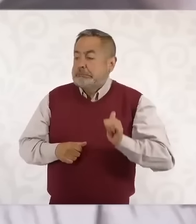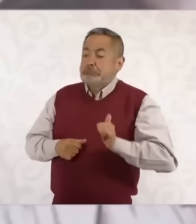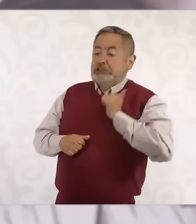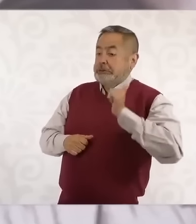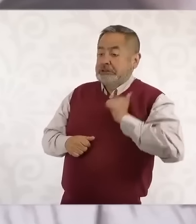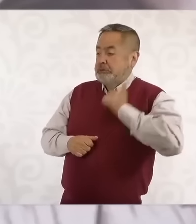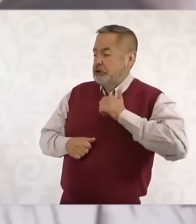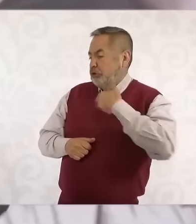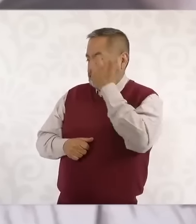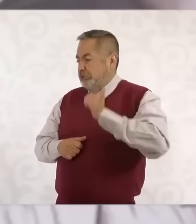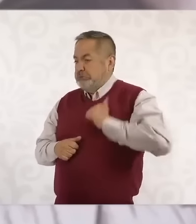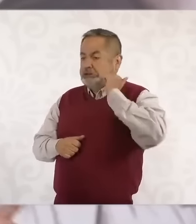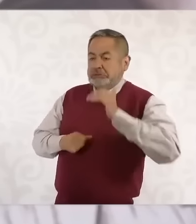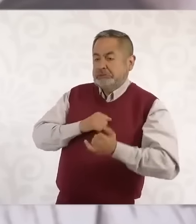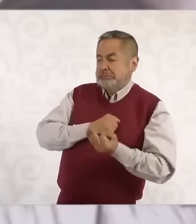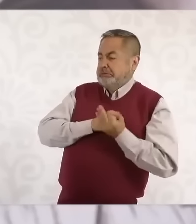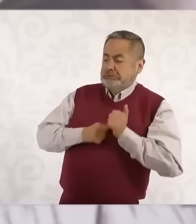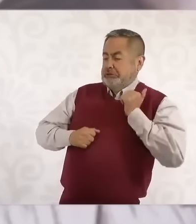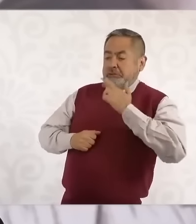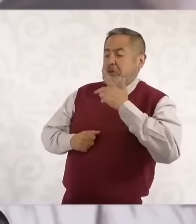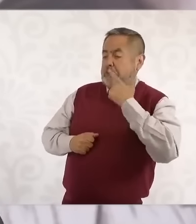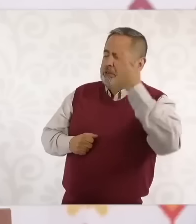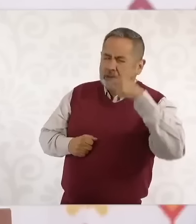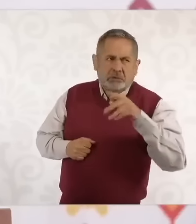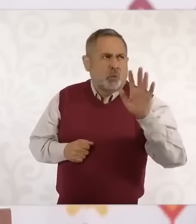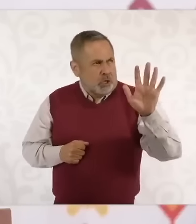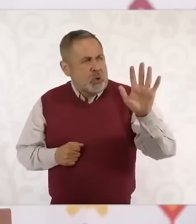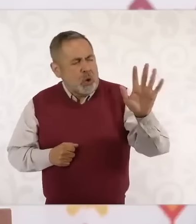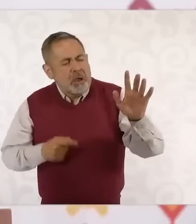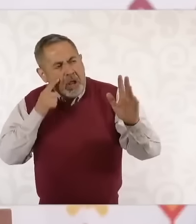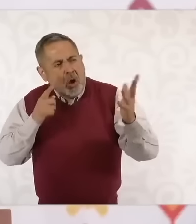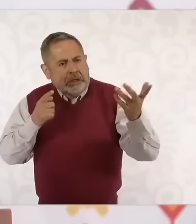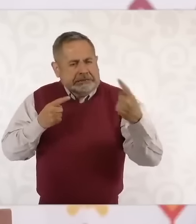que digan, "No, yo quiero más protección, por supuesto." Y que va a ser una discusión y a